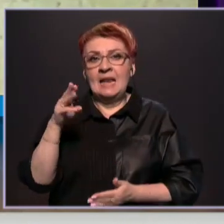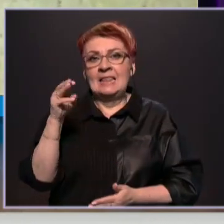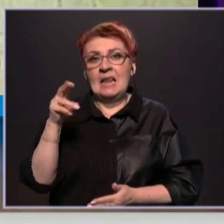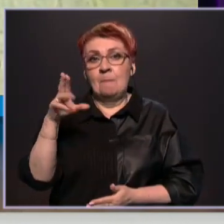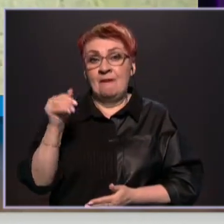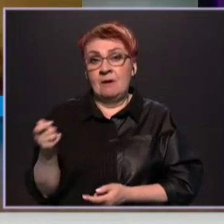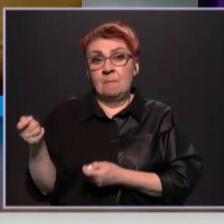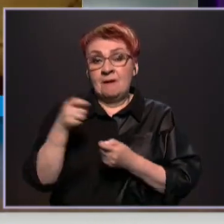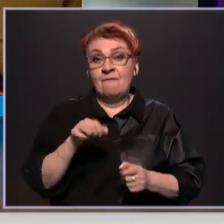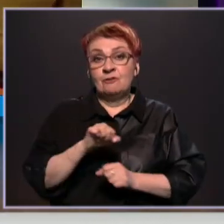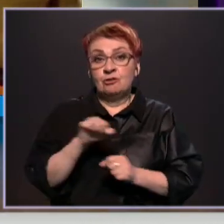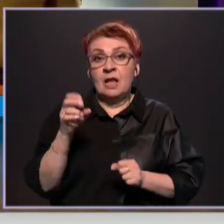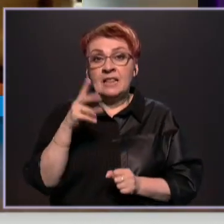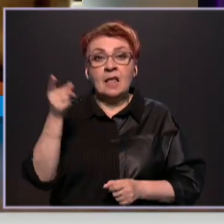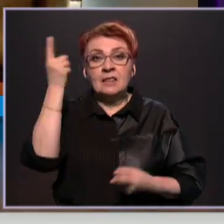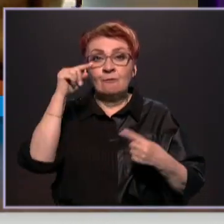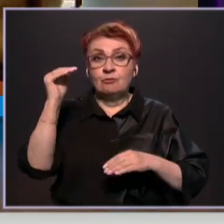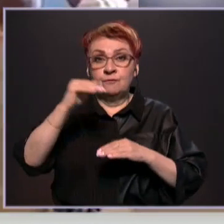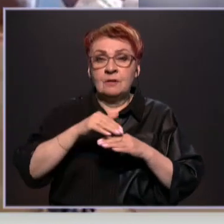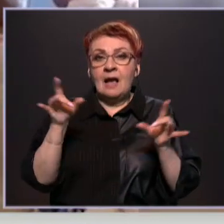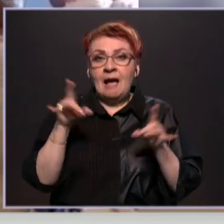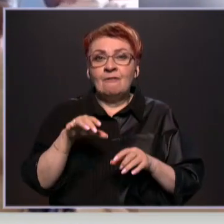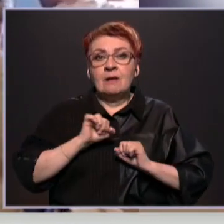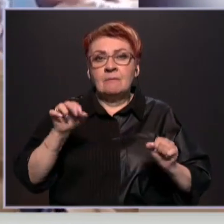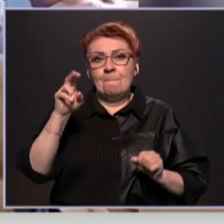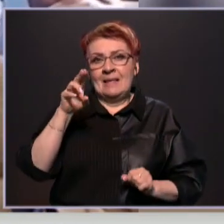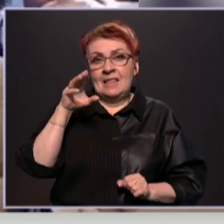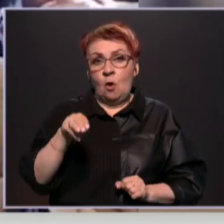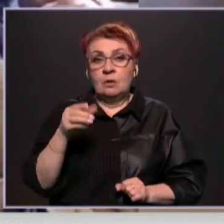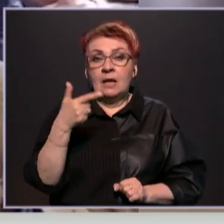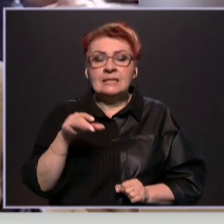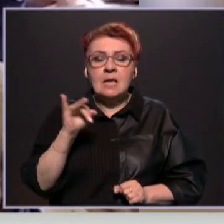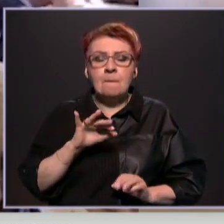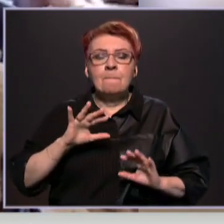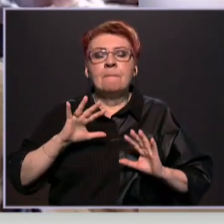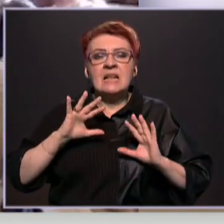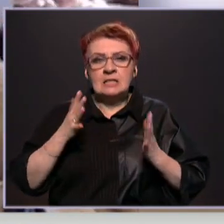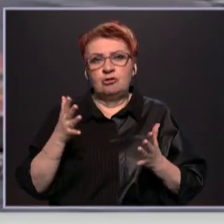взрывчатку на творческий вечер в кафе Патриот где произошла трагедия в результате взрыва